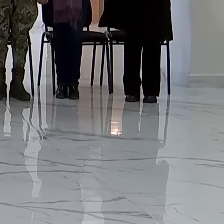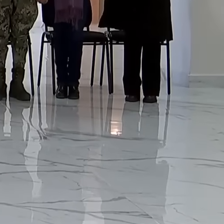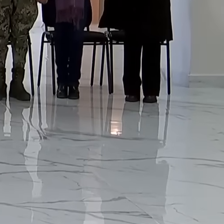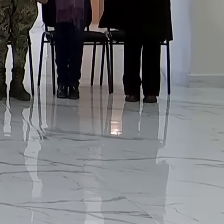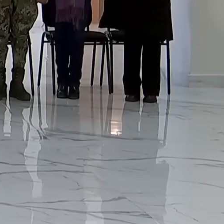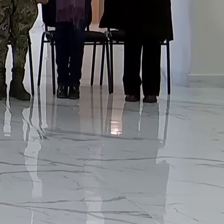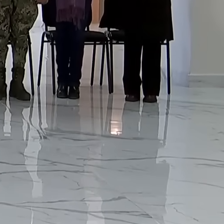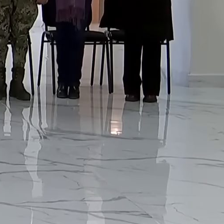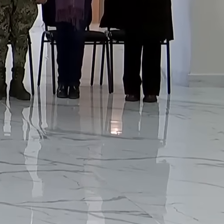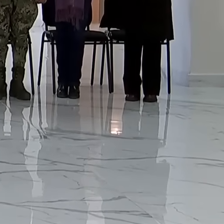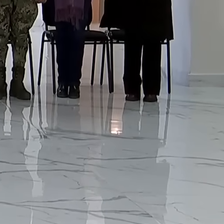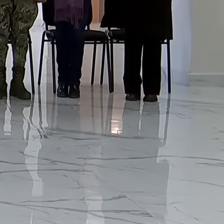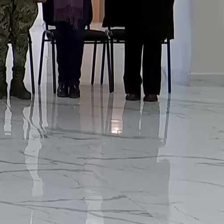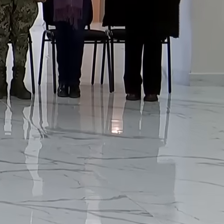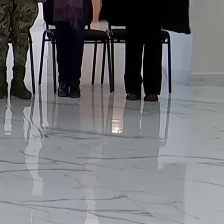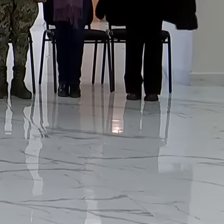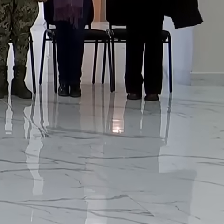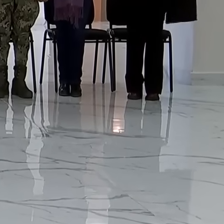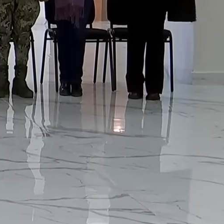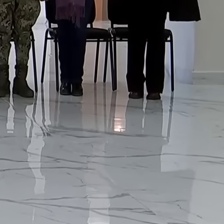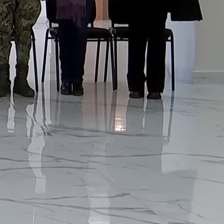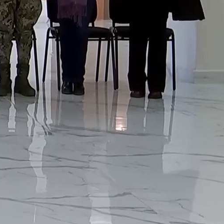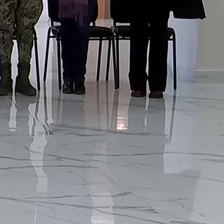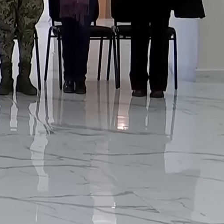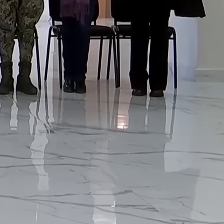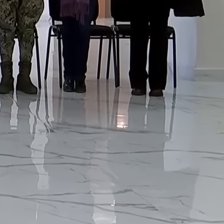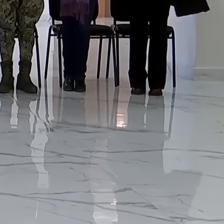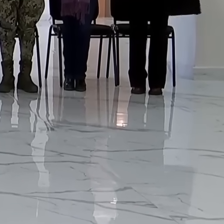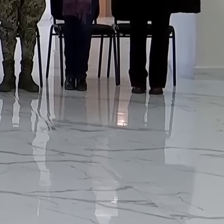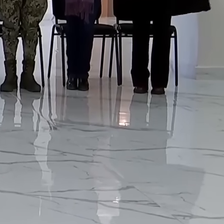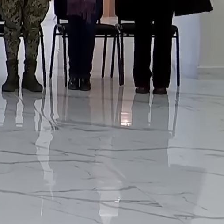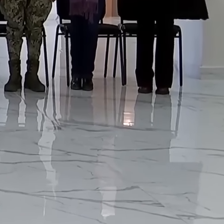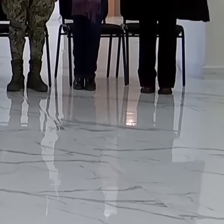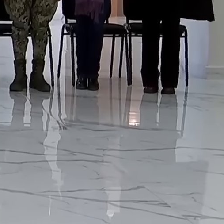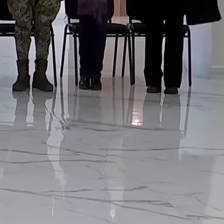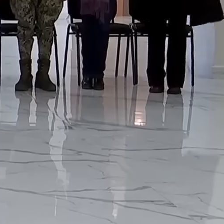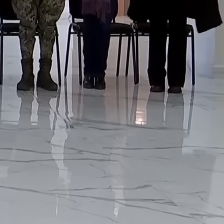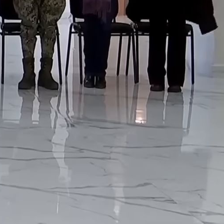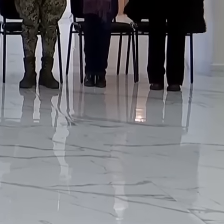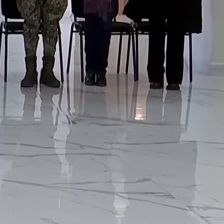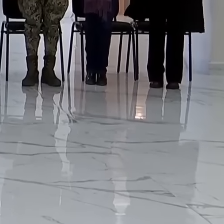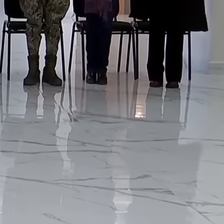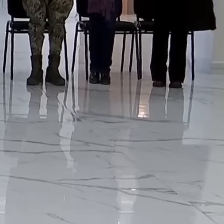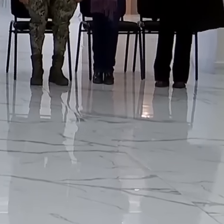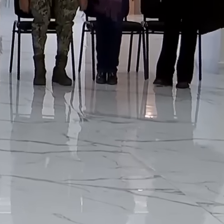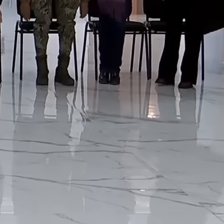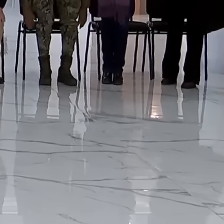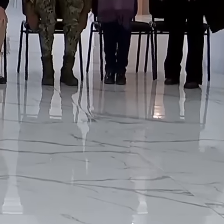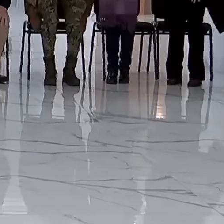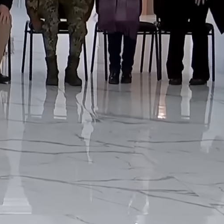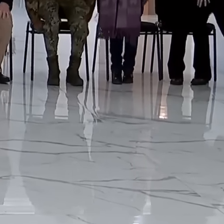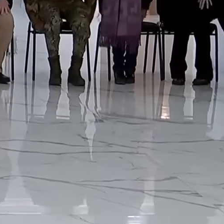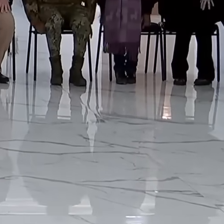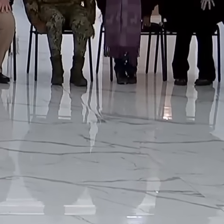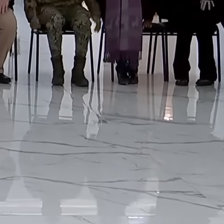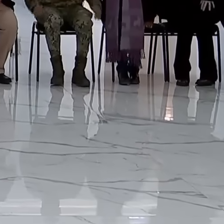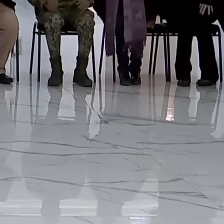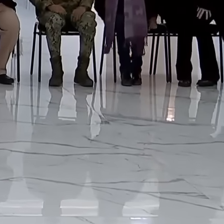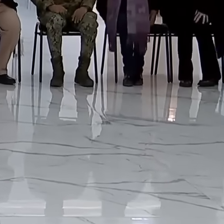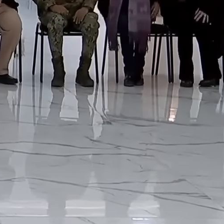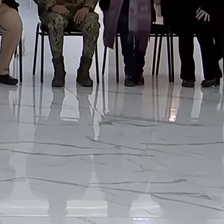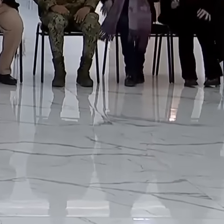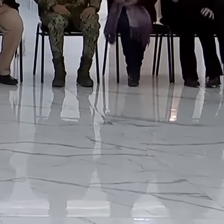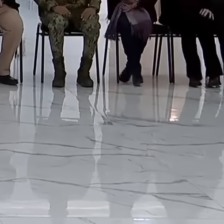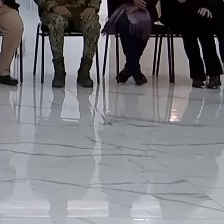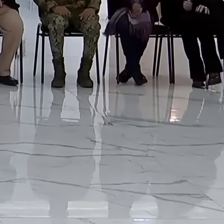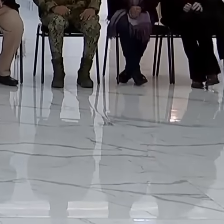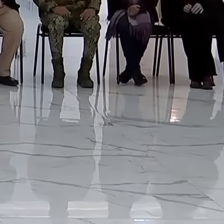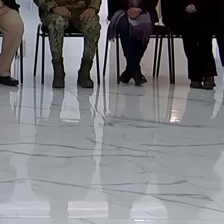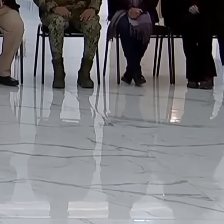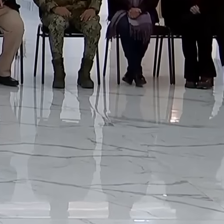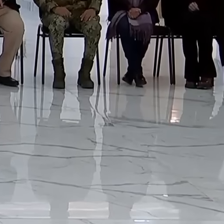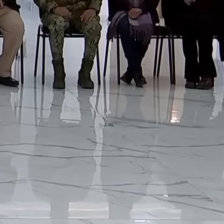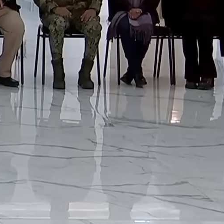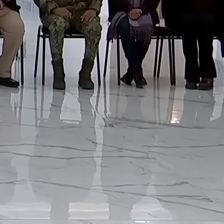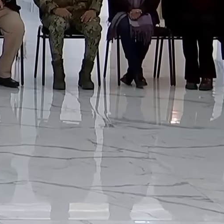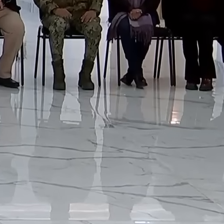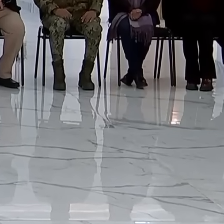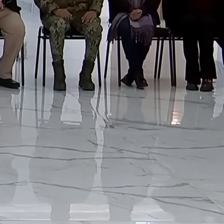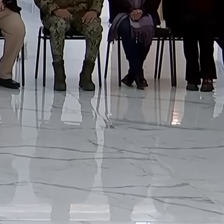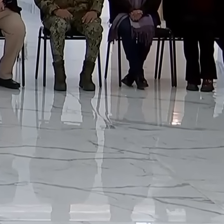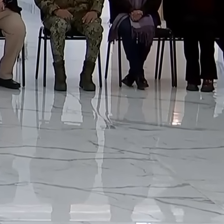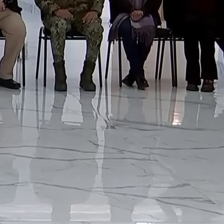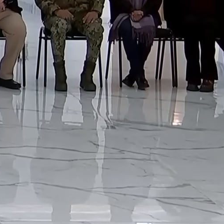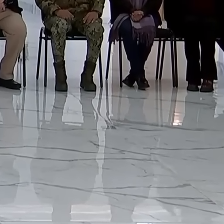Escuchemos el mensaje del secretario de la defensa nacional, general Ricardo Trevilla Trejo.